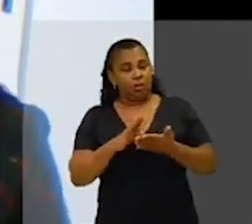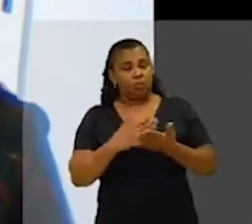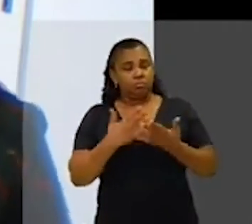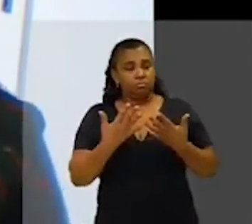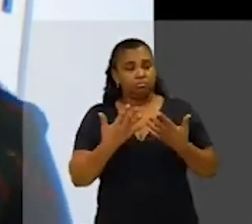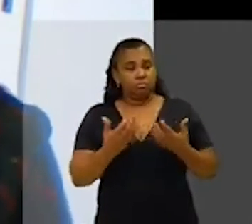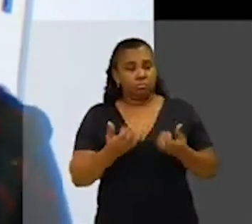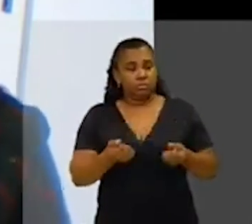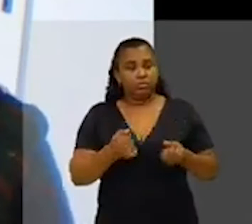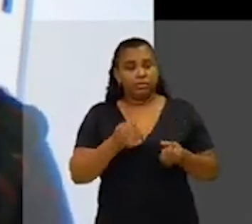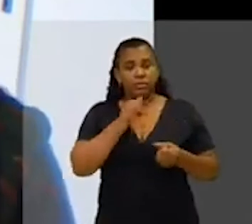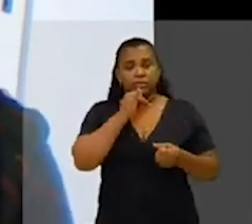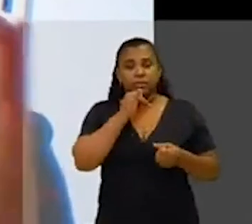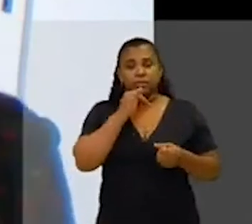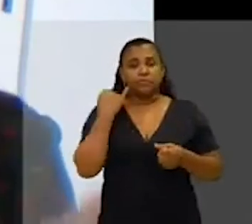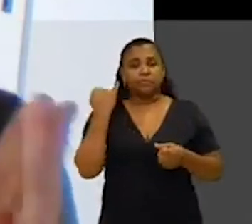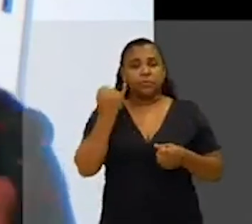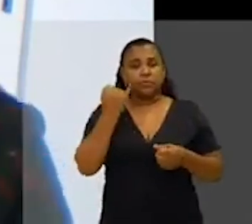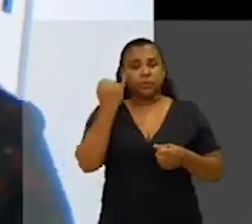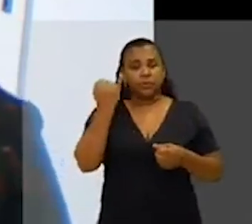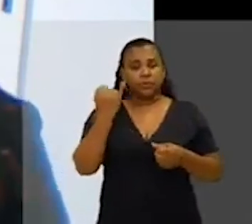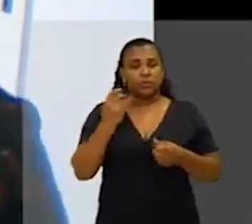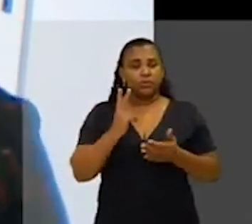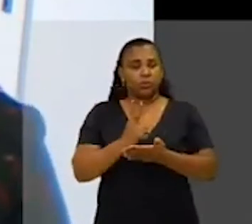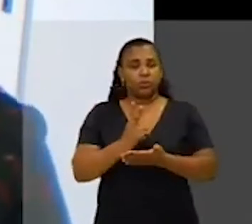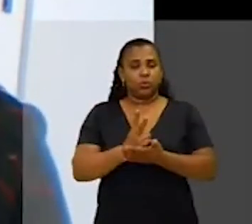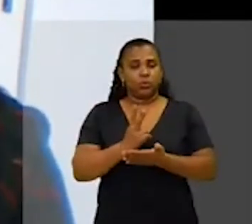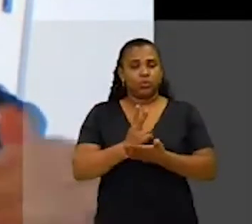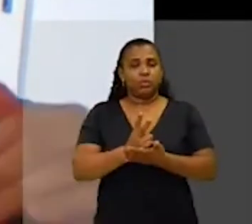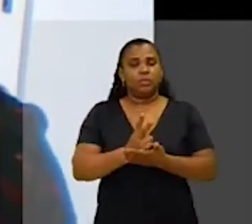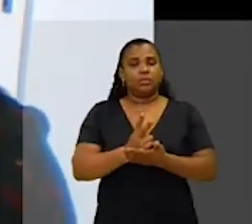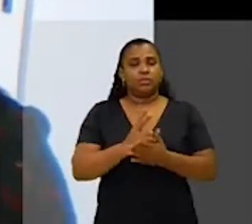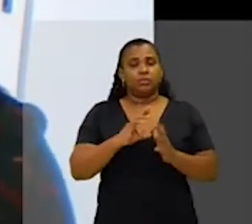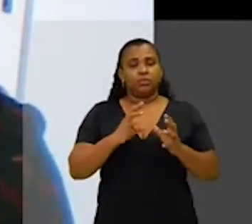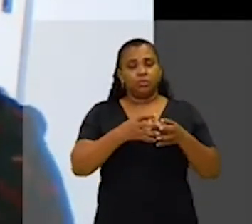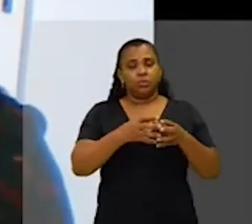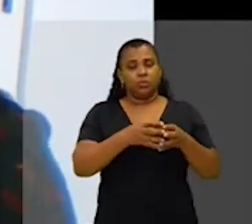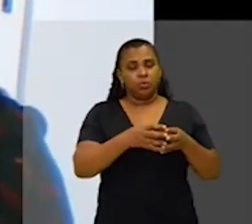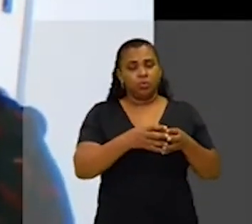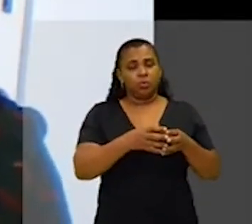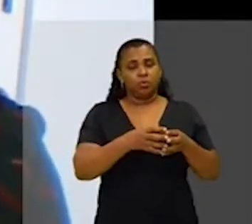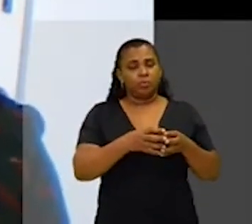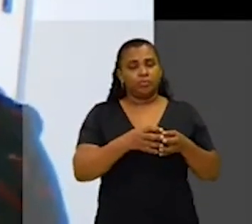um exemplo muito interessante de continuidade do mandato coletivo do caso da gabinetona Minas